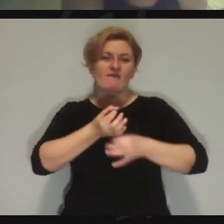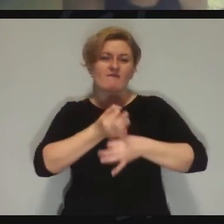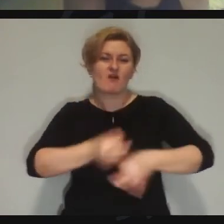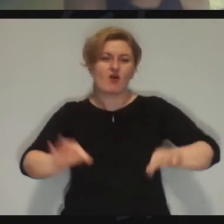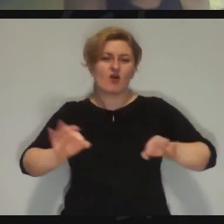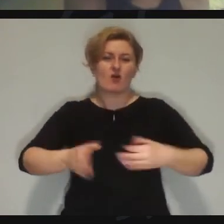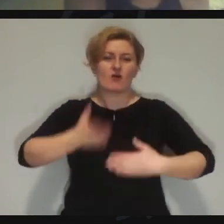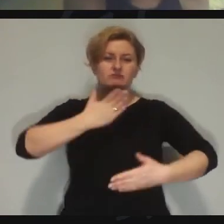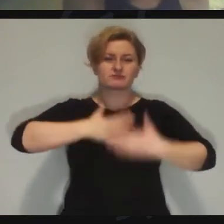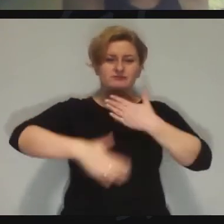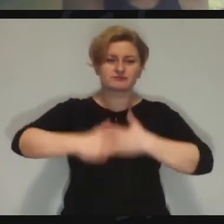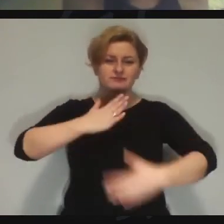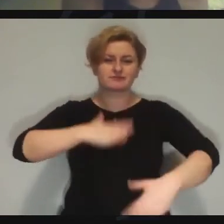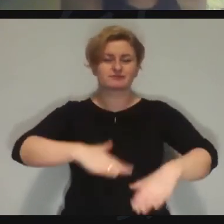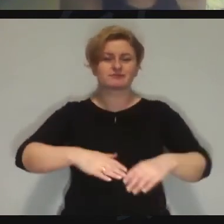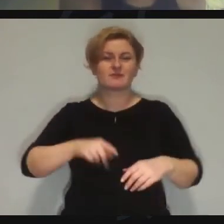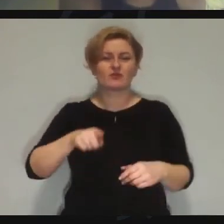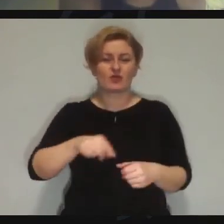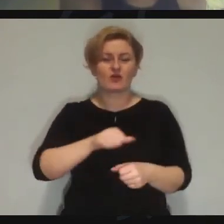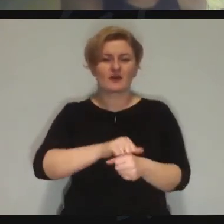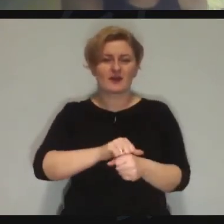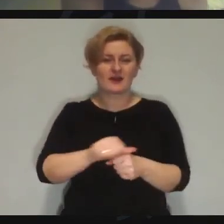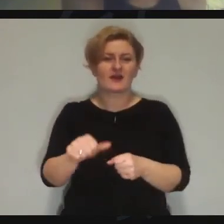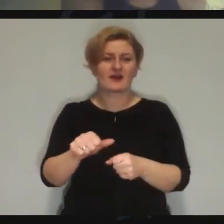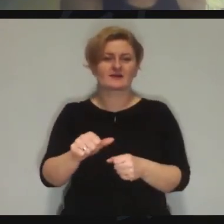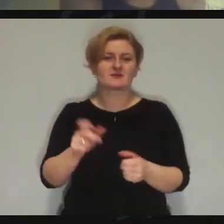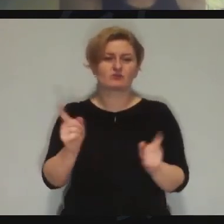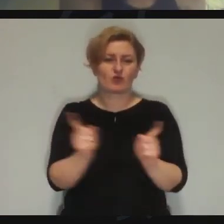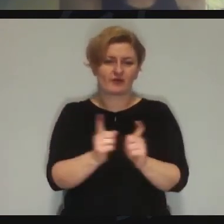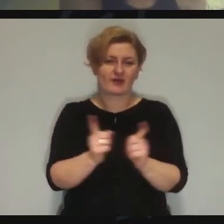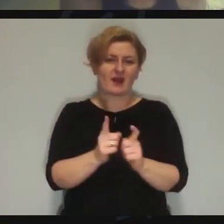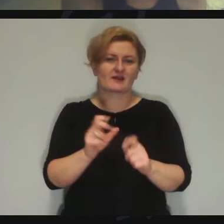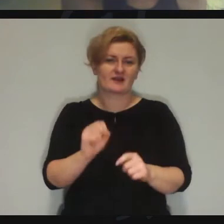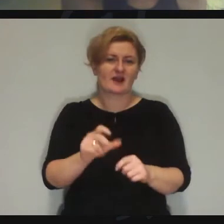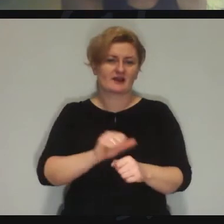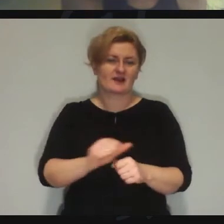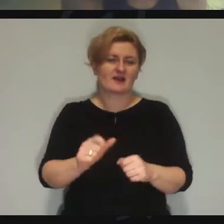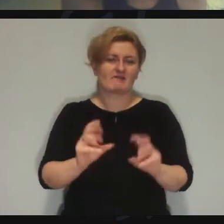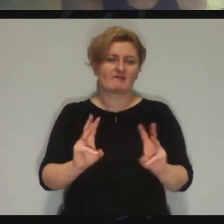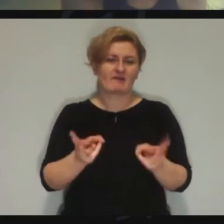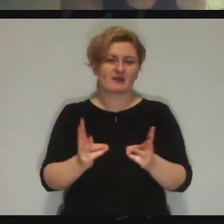To się dzieje na spotkaniach, warsztatach cyrkowych.